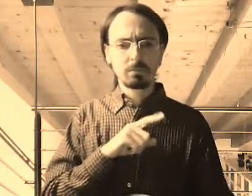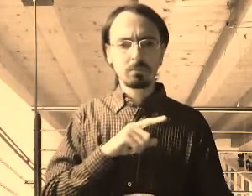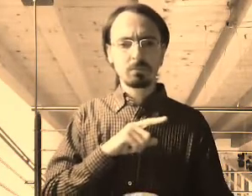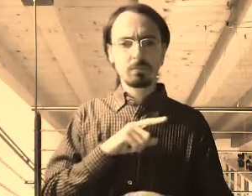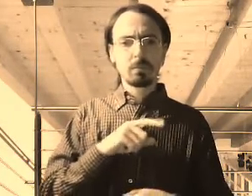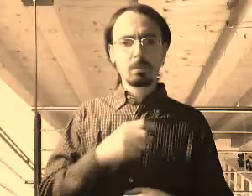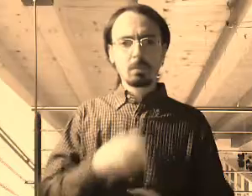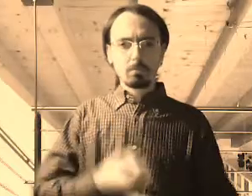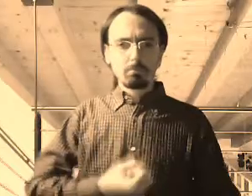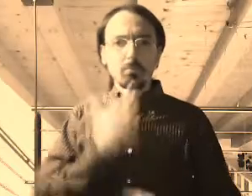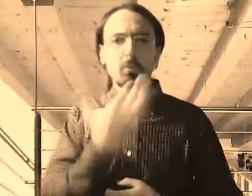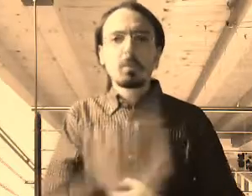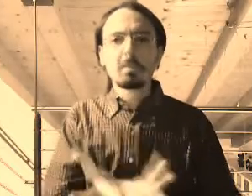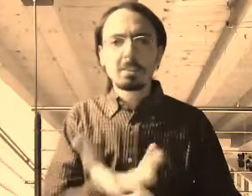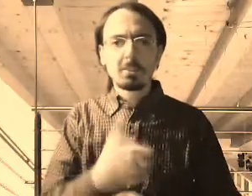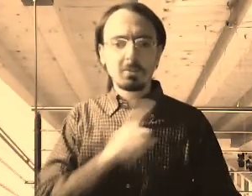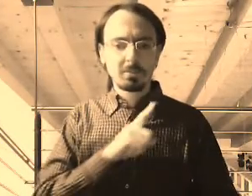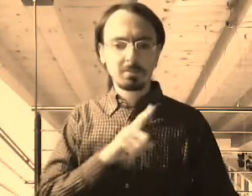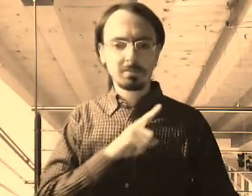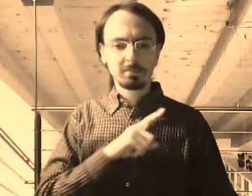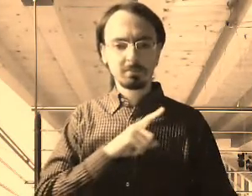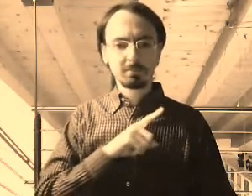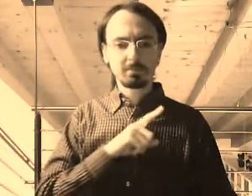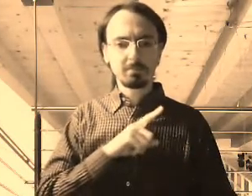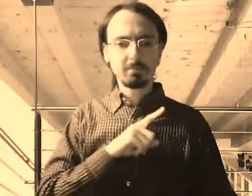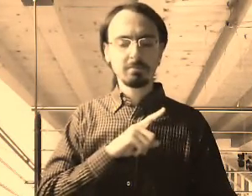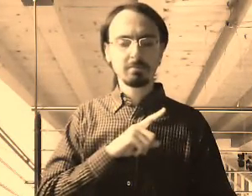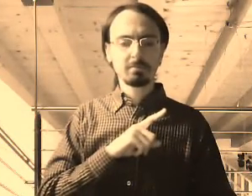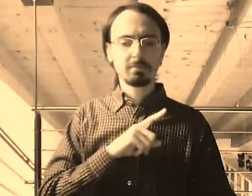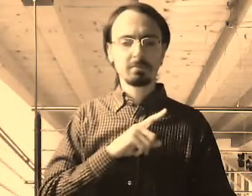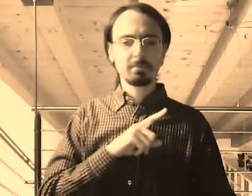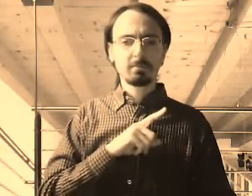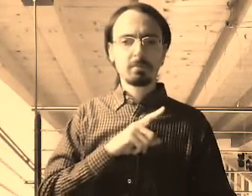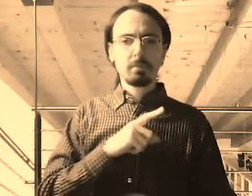e nelle mie confessioni